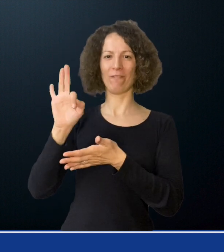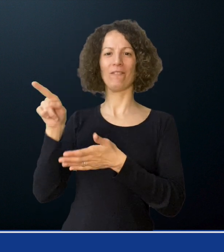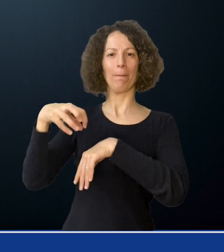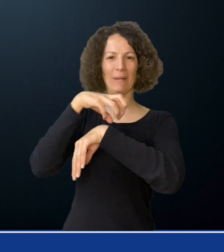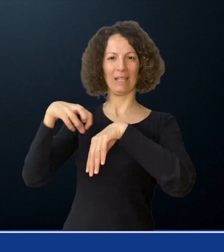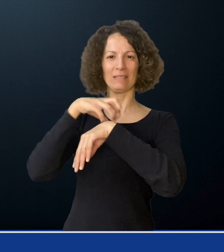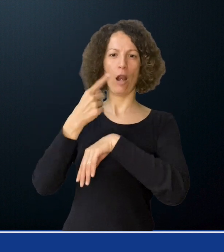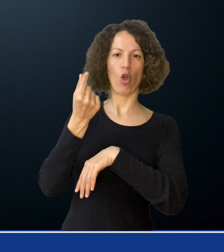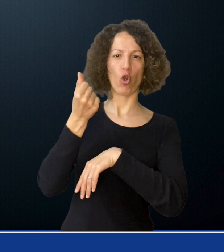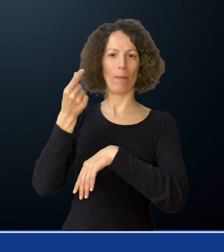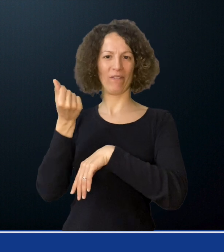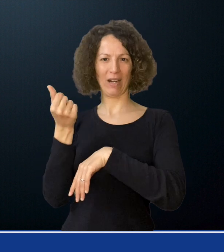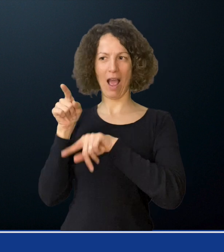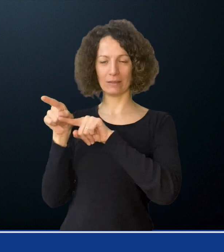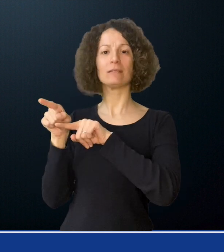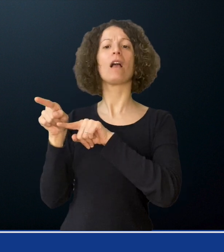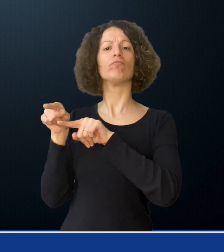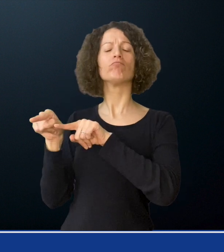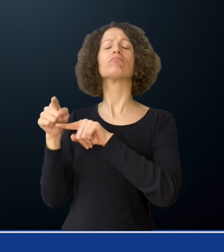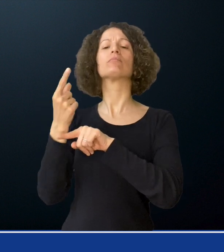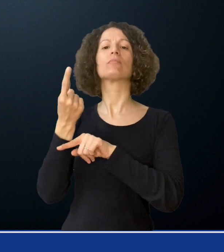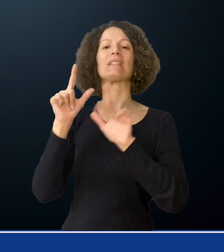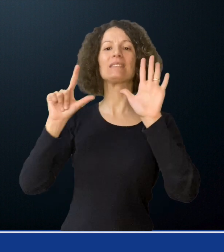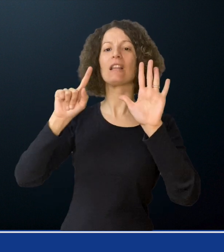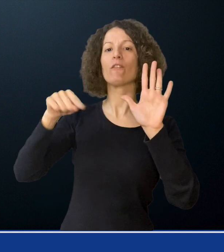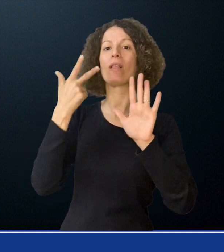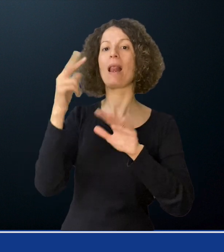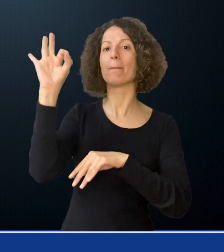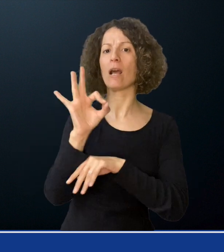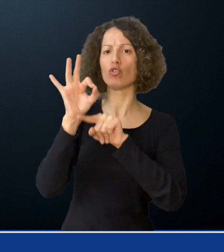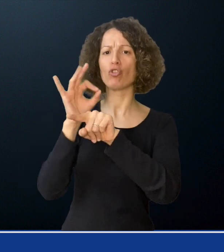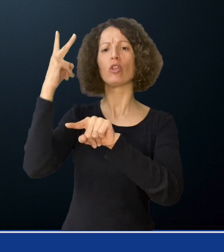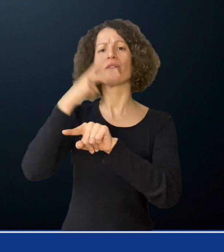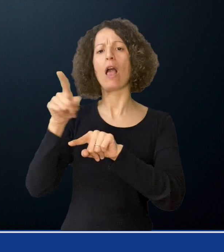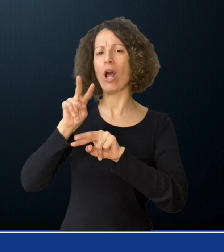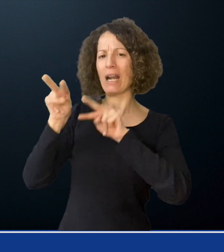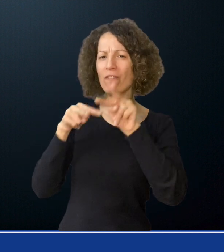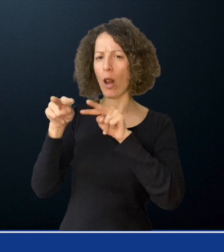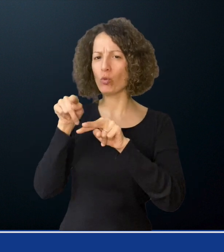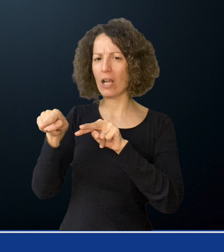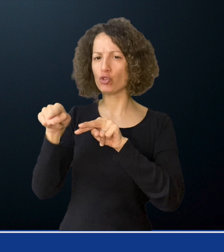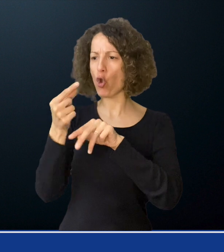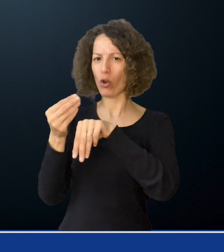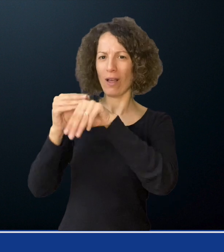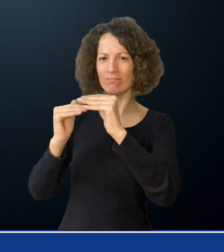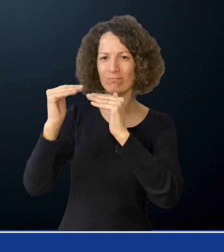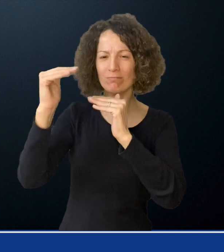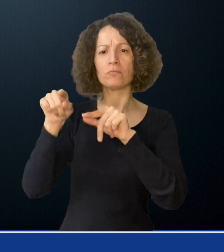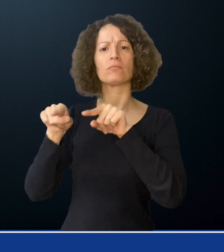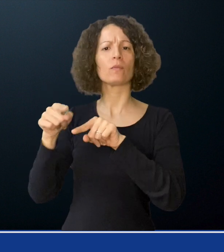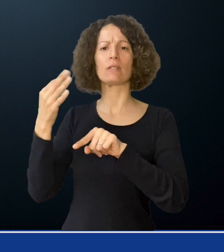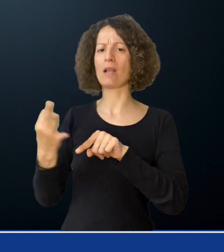il Decreto del Ministero dell’Economia e delle Finanze ha stabilito per il 2023 un aumento del +7,3% per pensioni e prestazioni assistenziali;